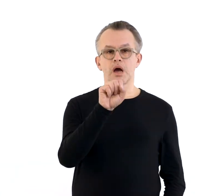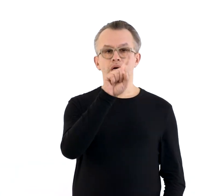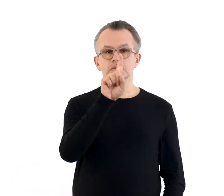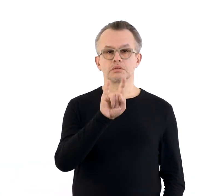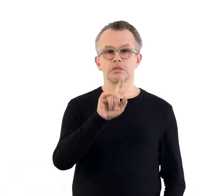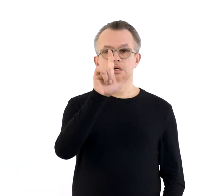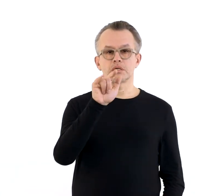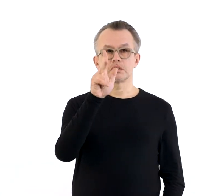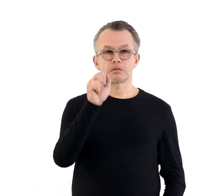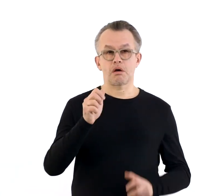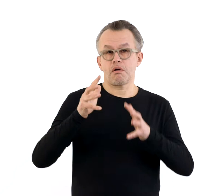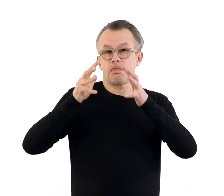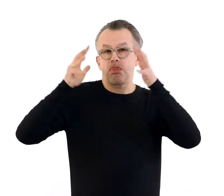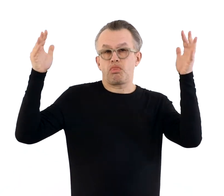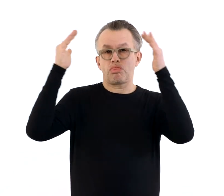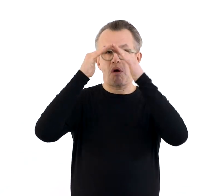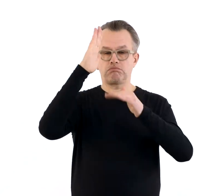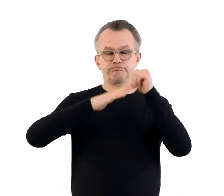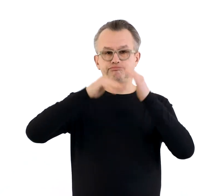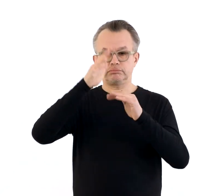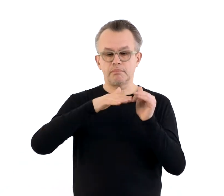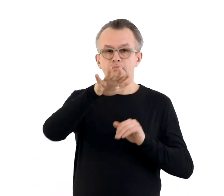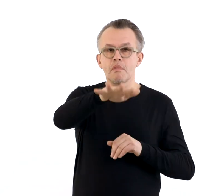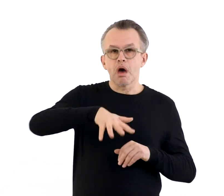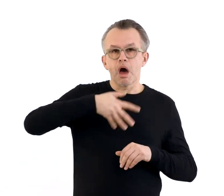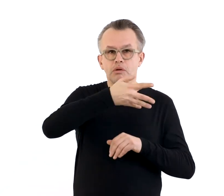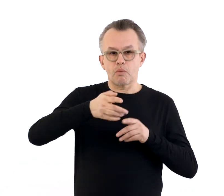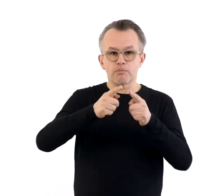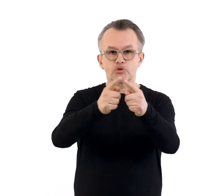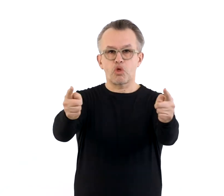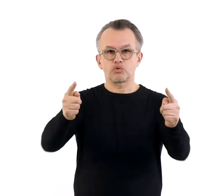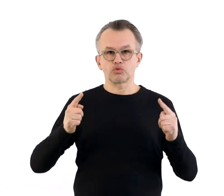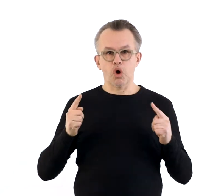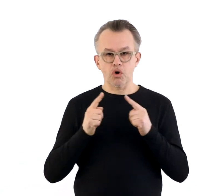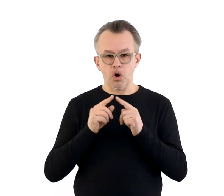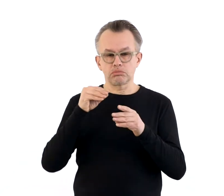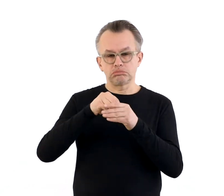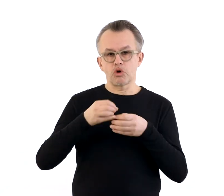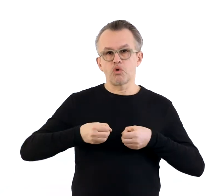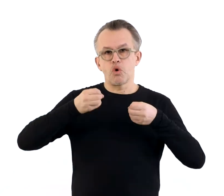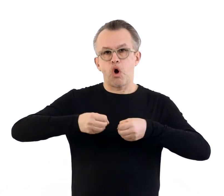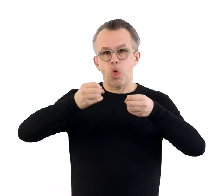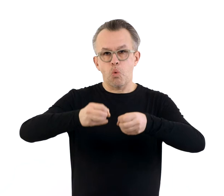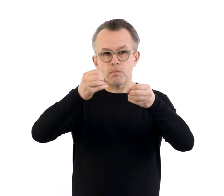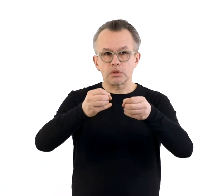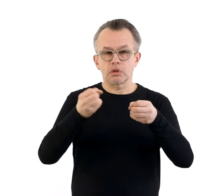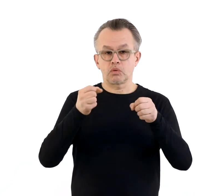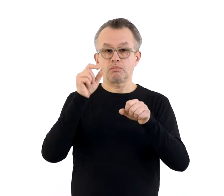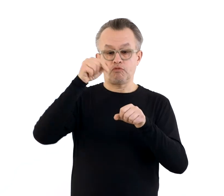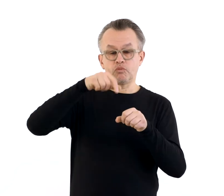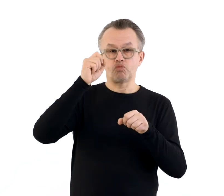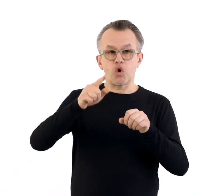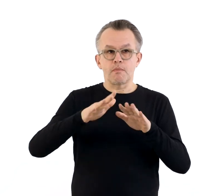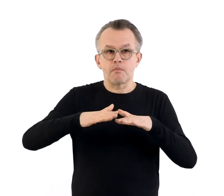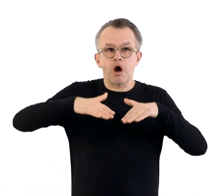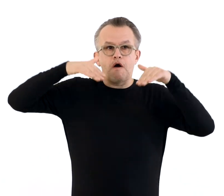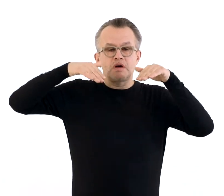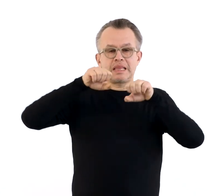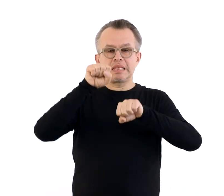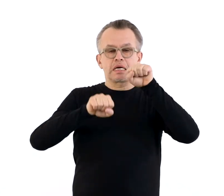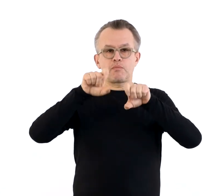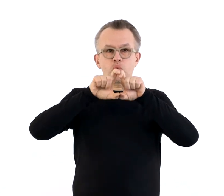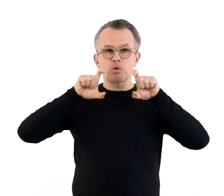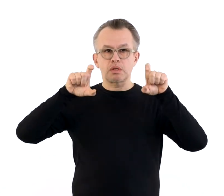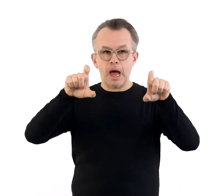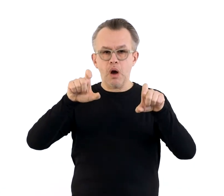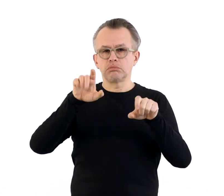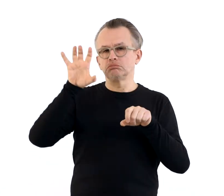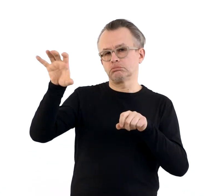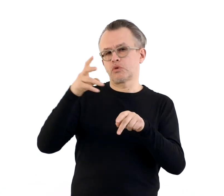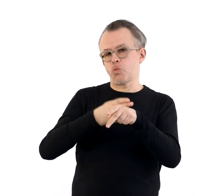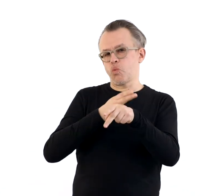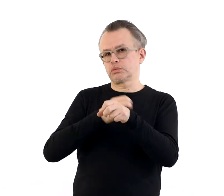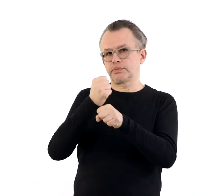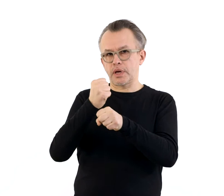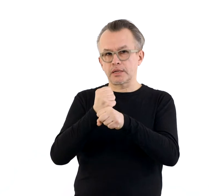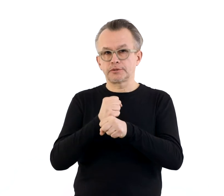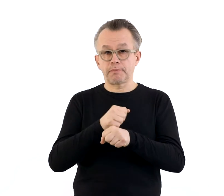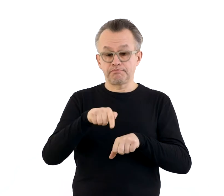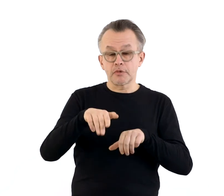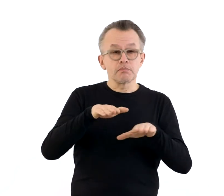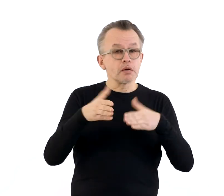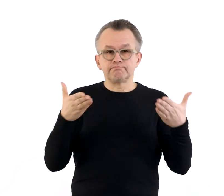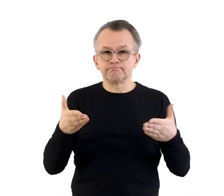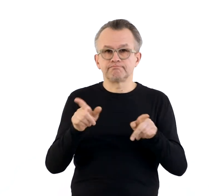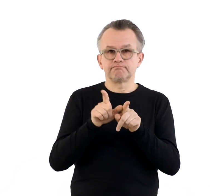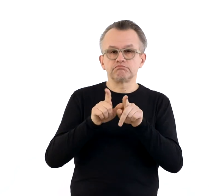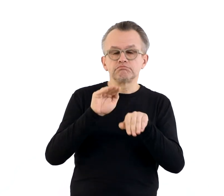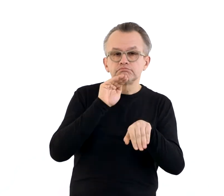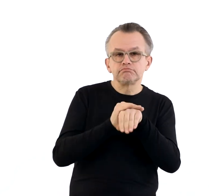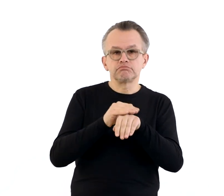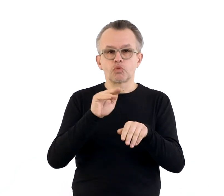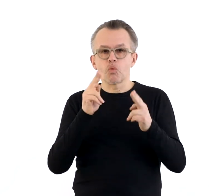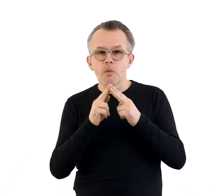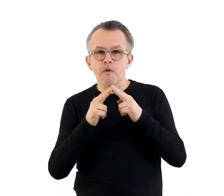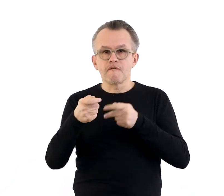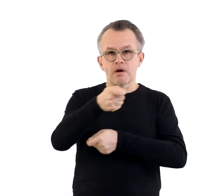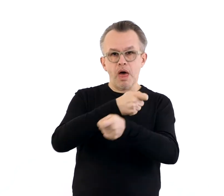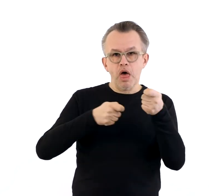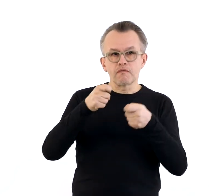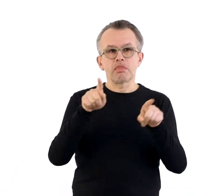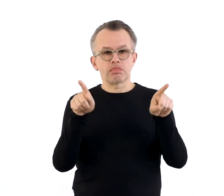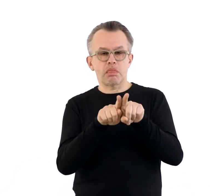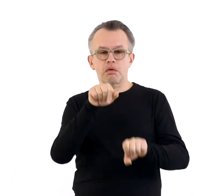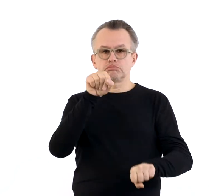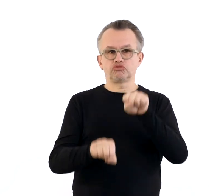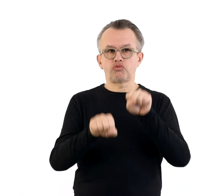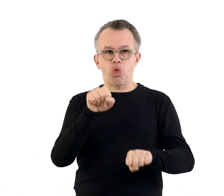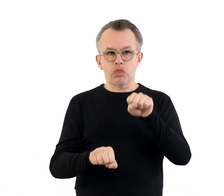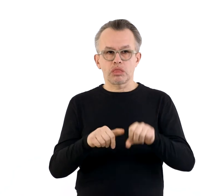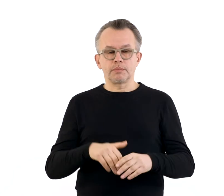bazyliki budowane na planie prostokąta z kolumnami oraz z podwyższeniem (trybunałem) dla urzędników, w celu zawierania umów handlowych i rozpraw sądowych.